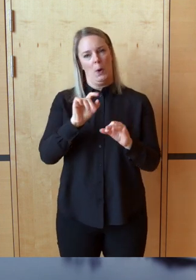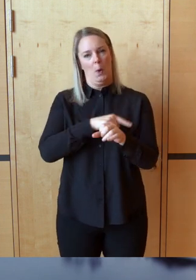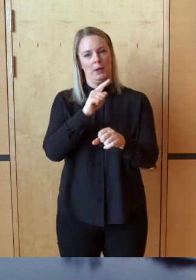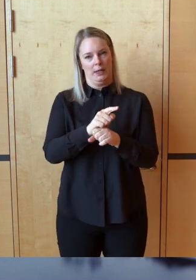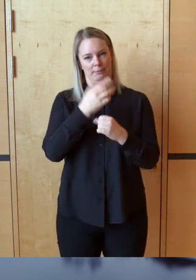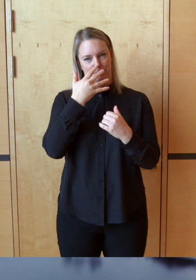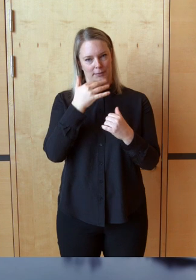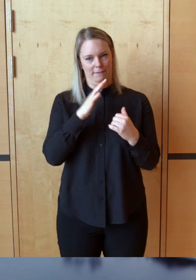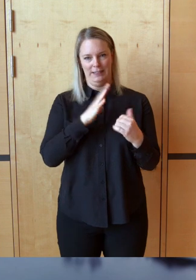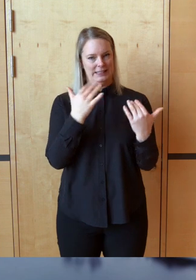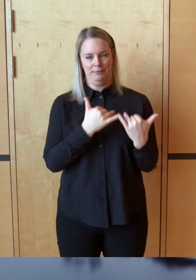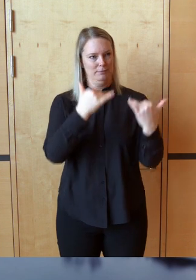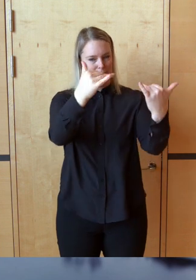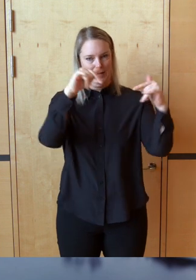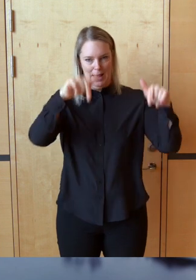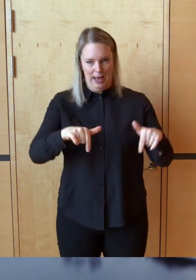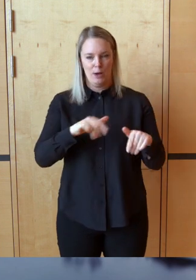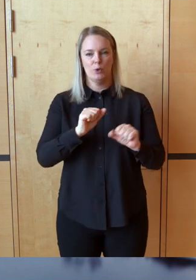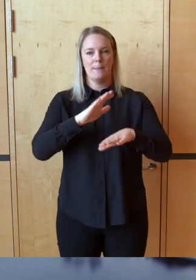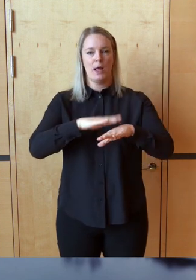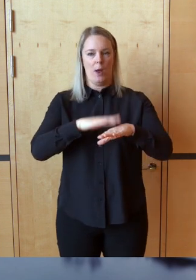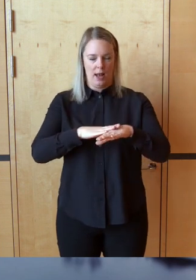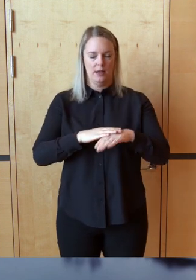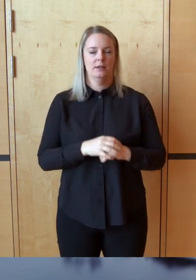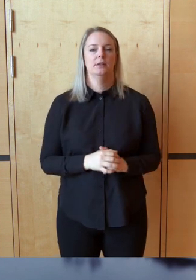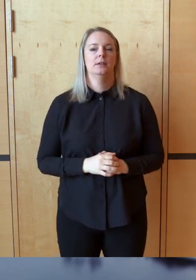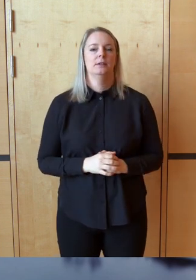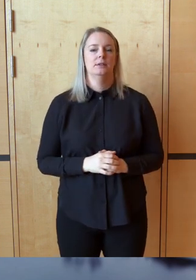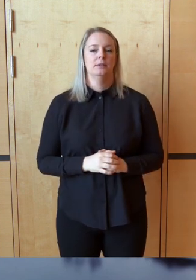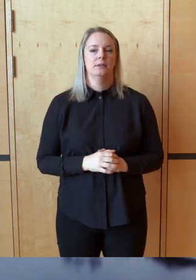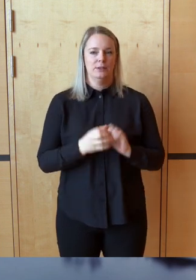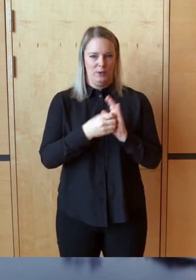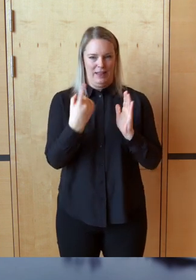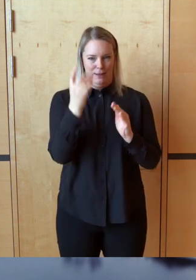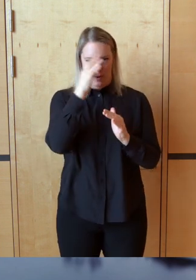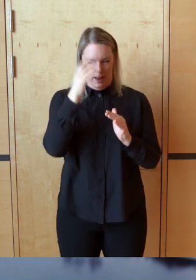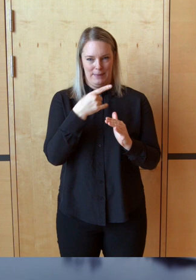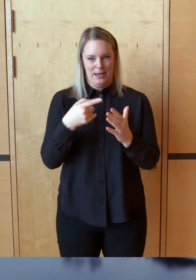Dalen har vi har måste göra det manuellt och så är det så lite kort här så att det är ett problem men